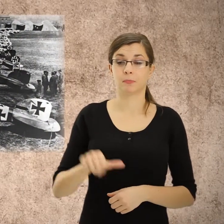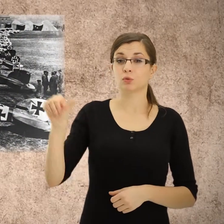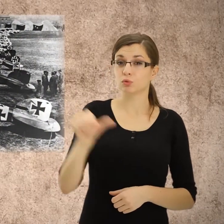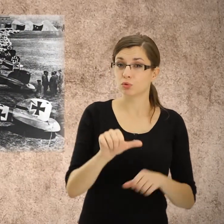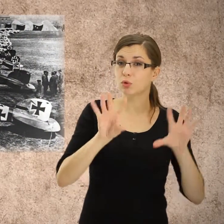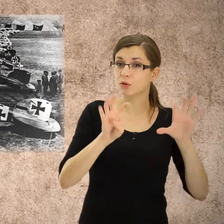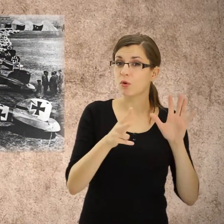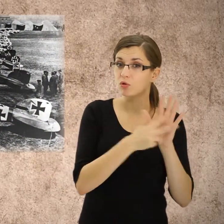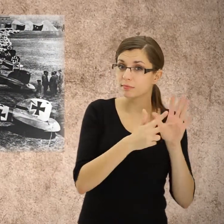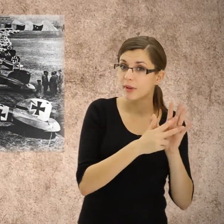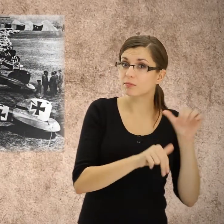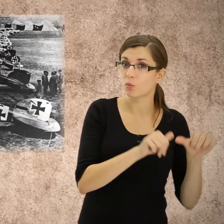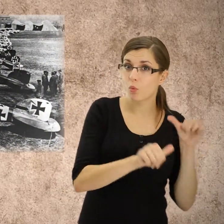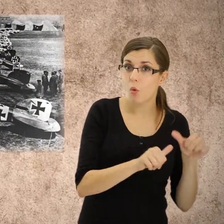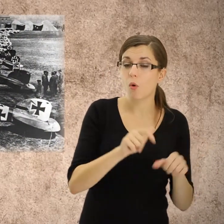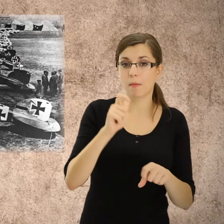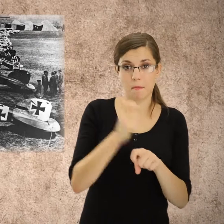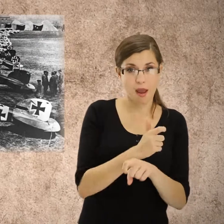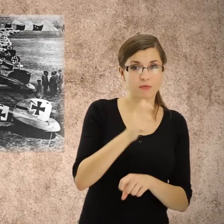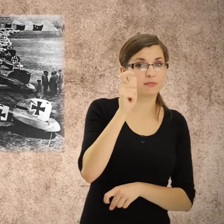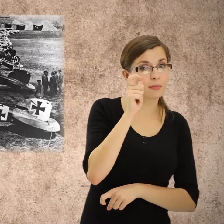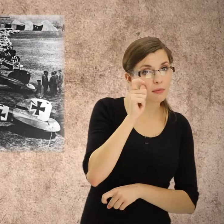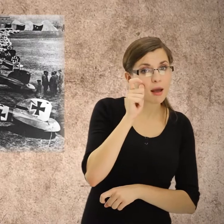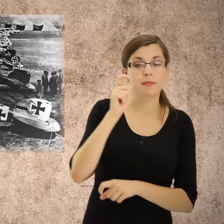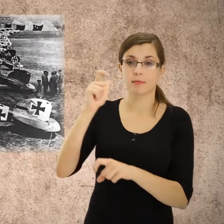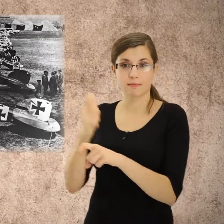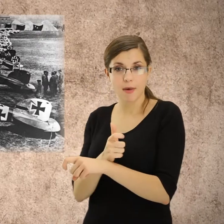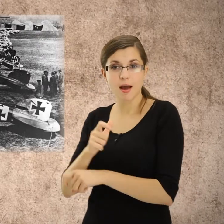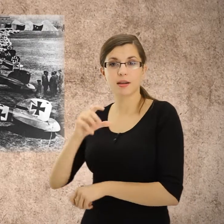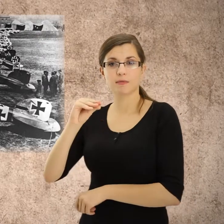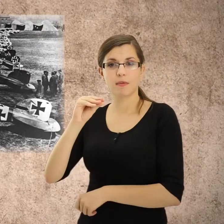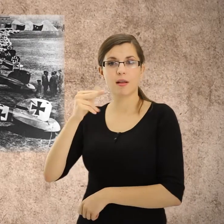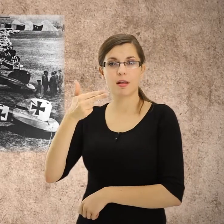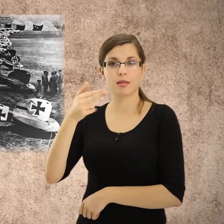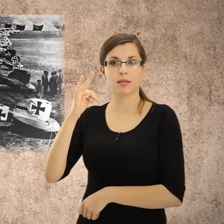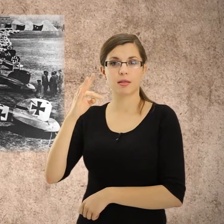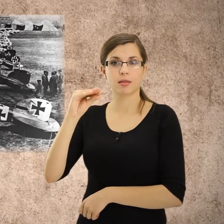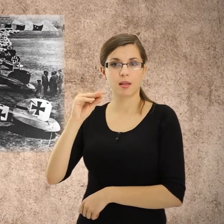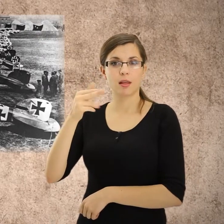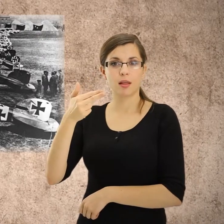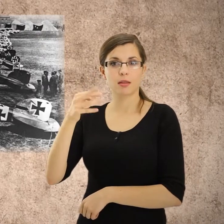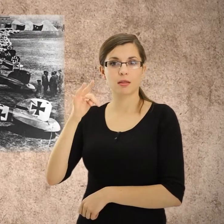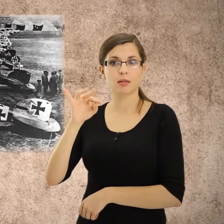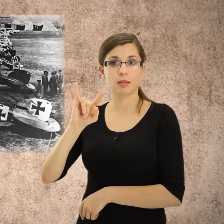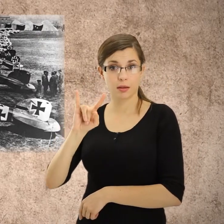W 1918 roku Państwa Centralne i Państwa Ententy